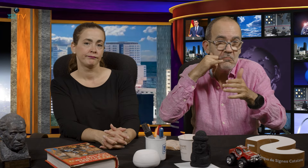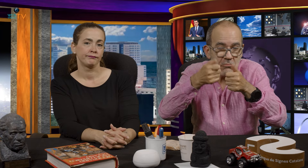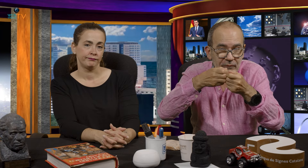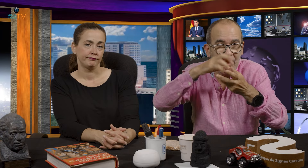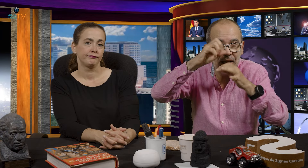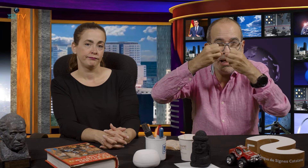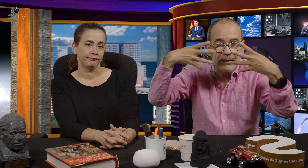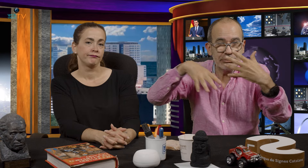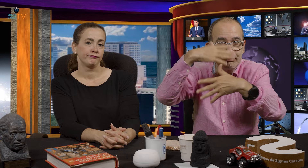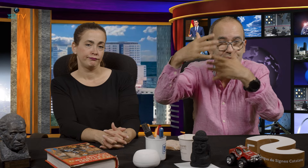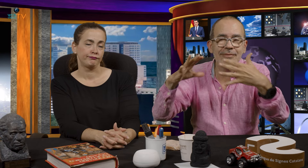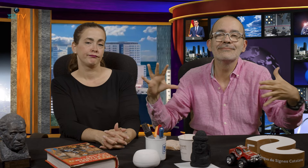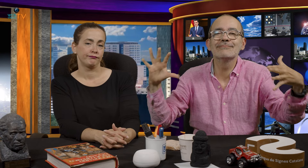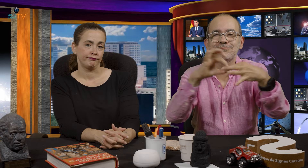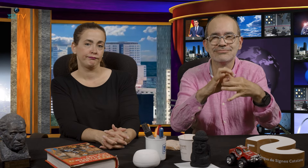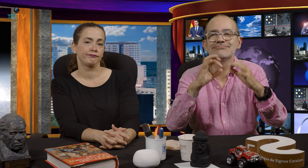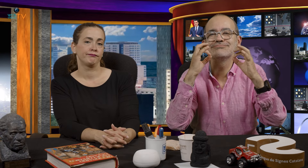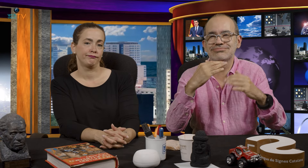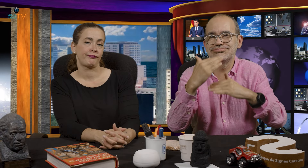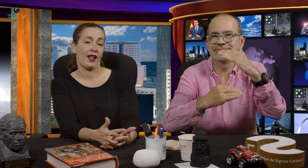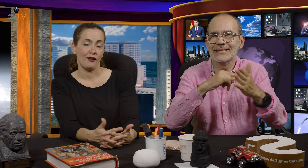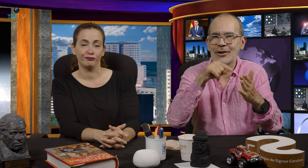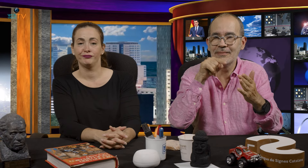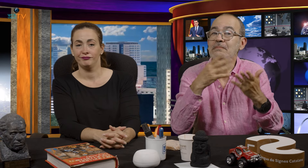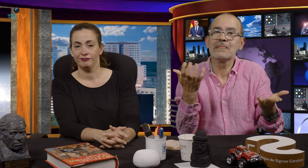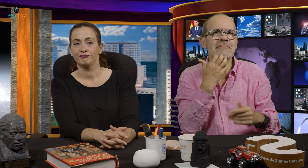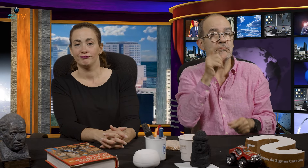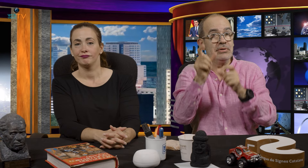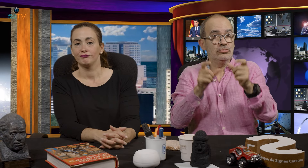Hacen uso de dispositivos electrónicos, y es lo que lo convierte en un país muy avanzado, tecnológicamente hablando.